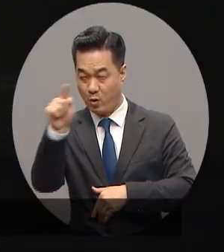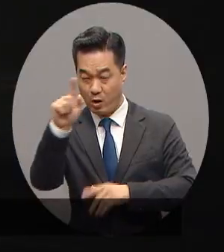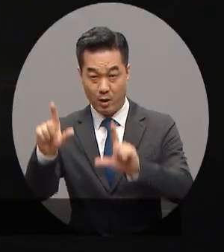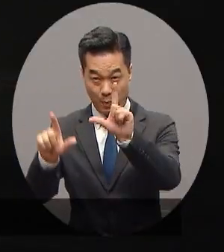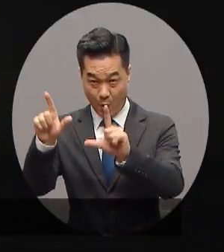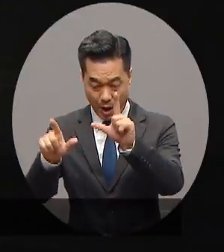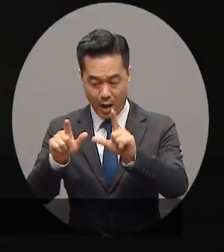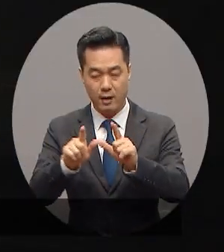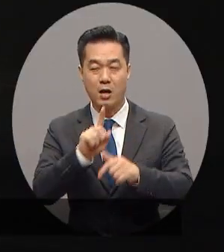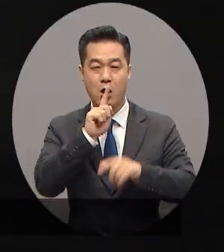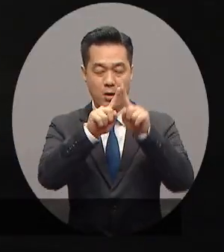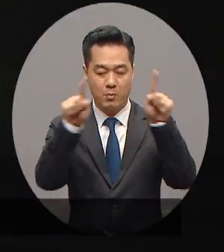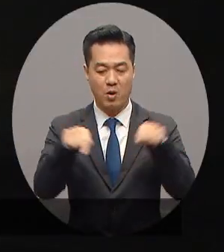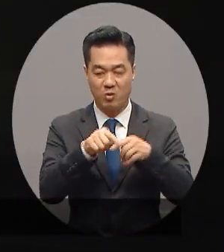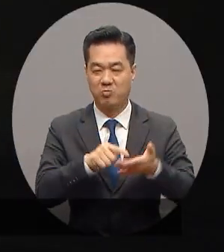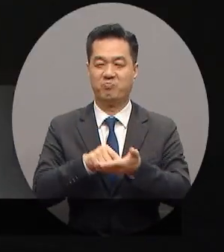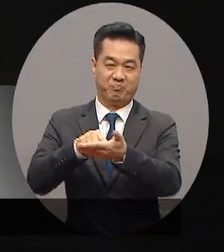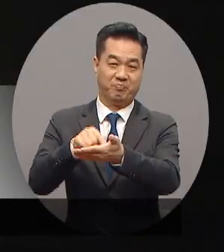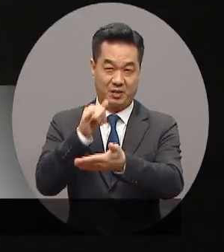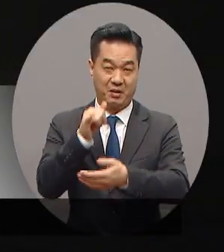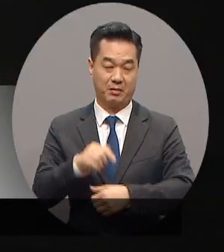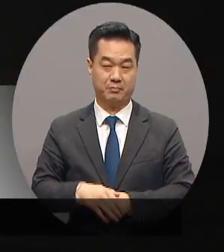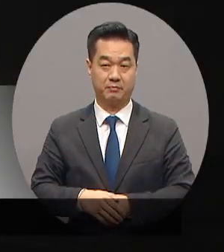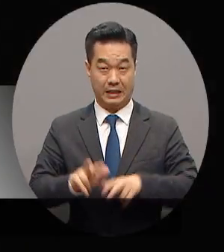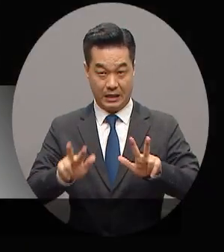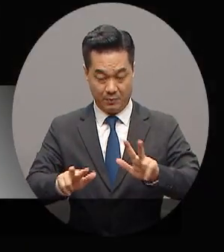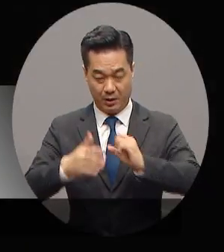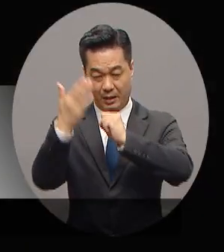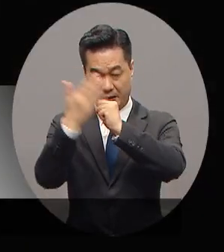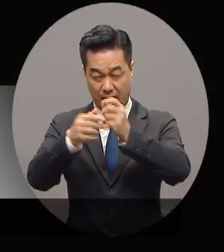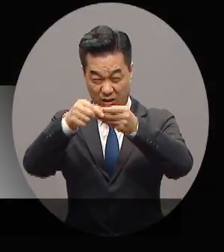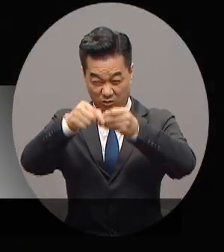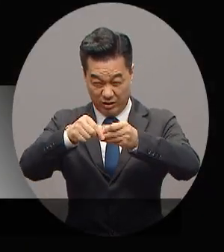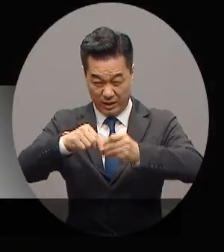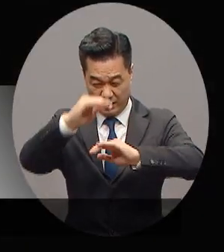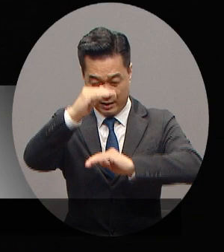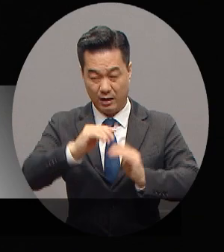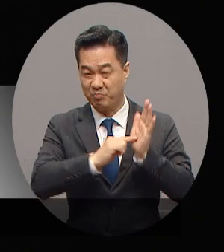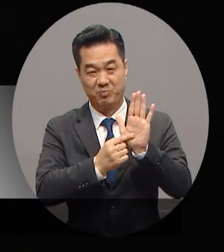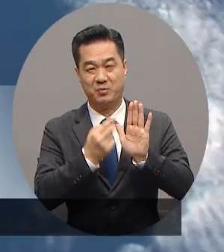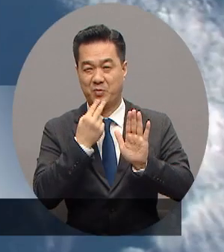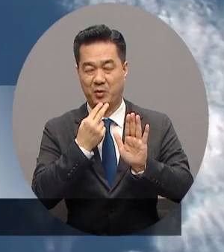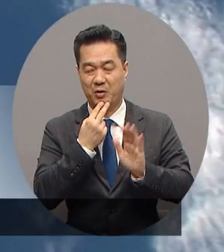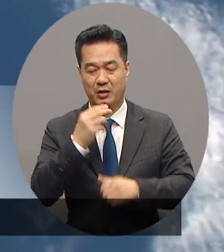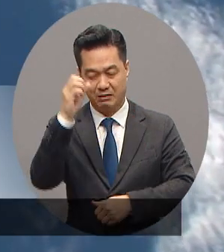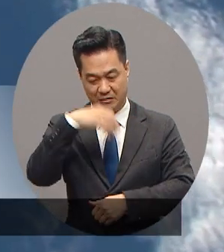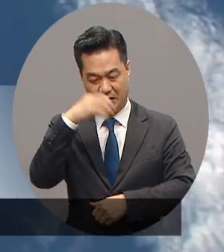(인터뷰) 워싱턴의 백악관 사진을 구체적으로 보고받으셨습니다.